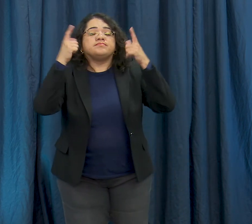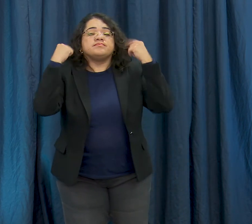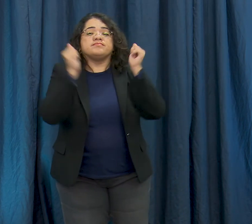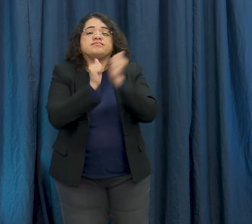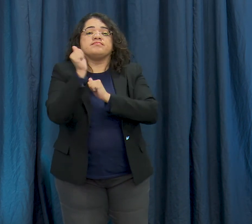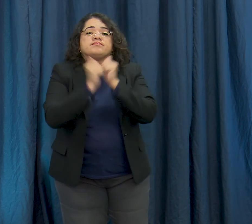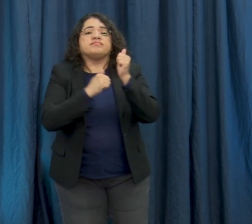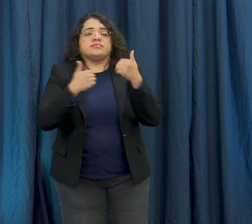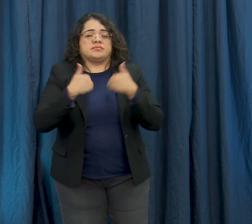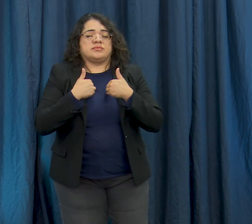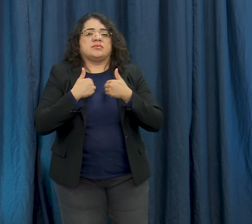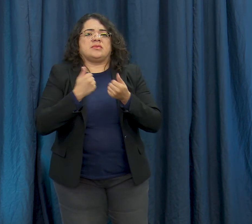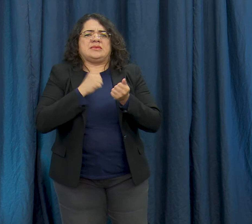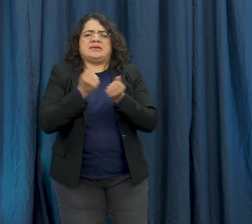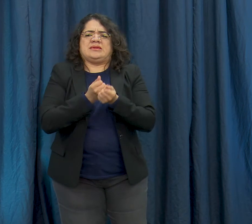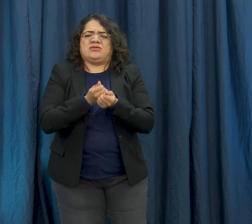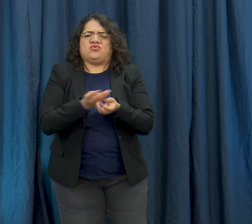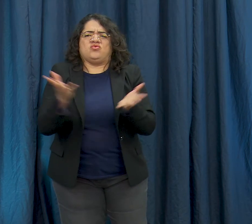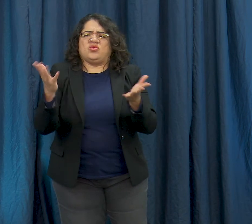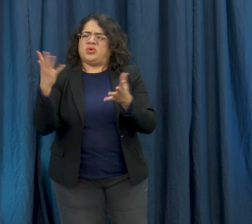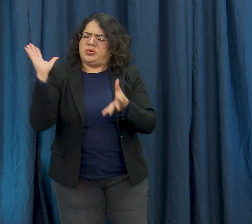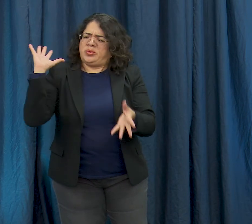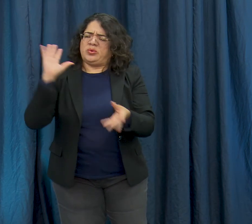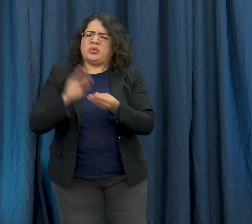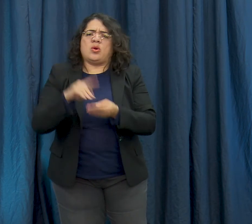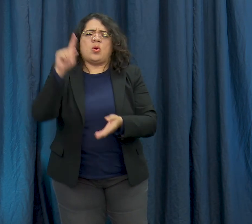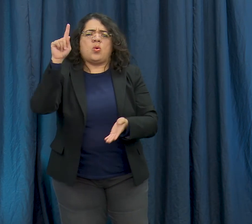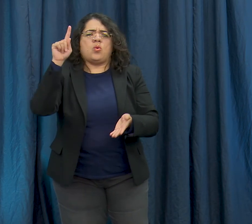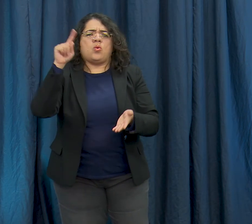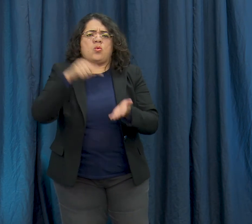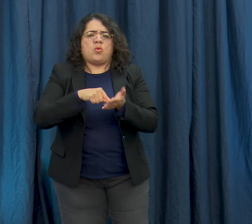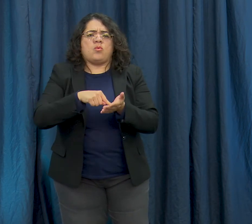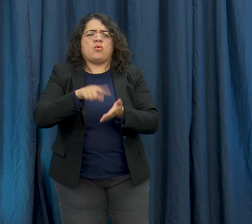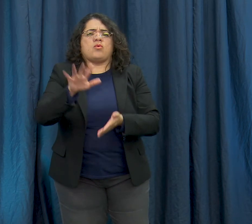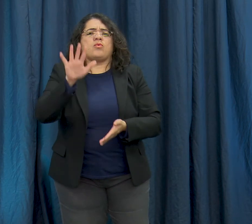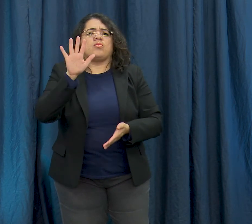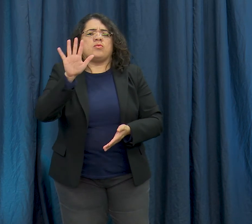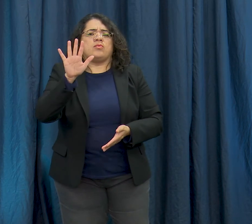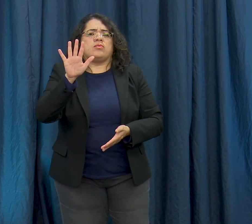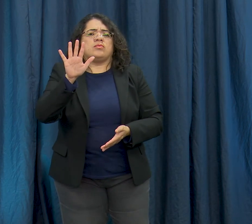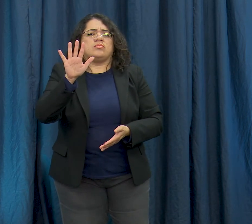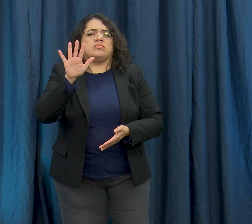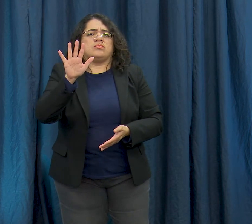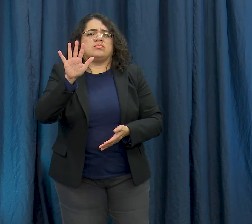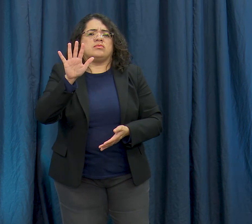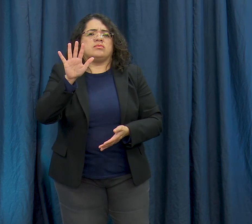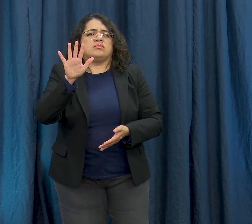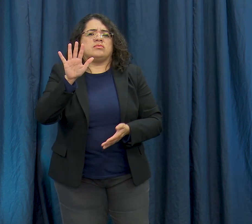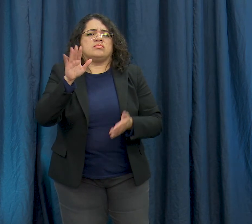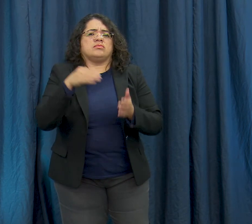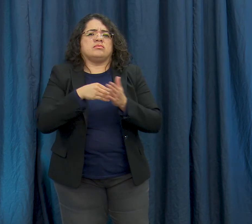hemos pedido distributor mil kin en mil perdón CN mil de equipo de protección